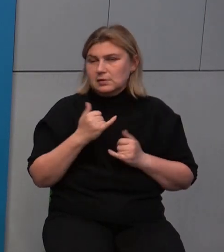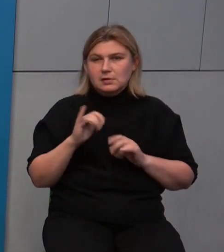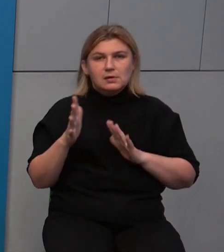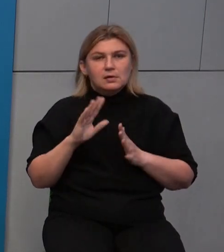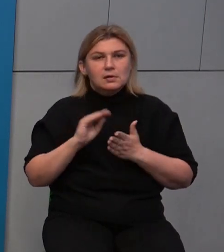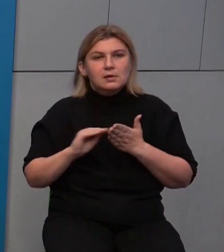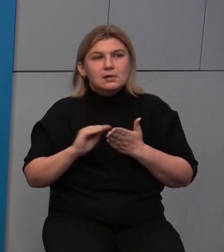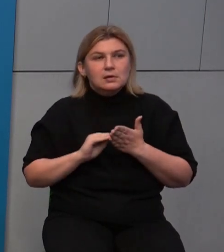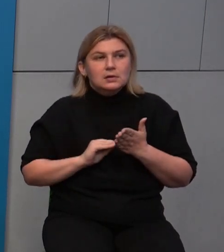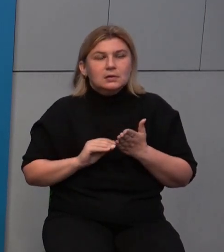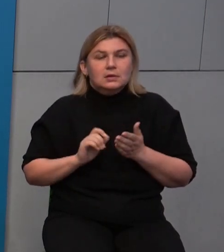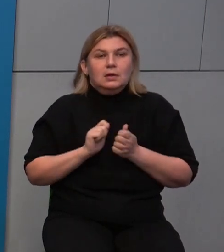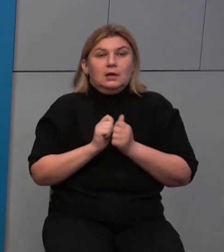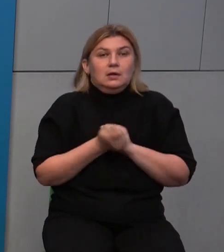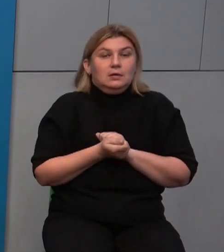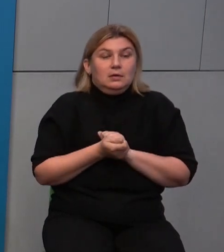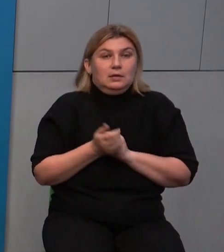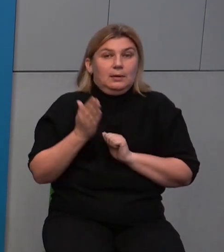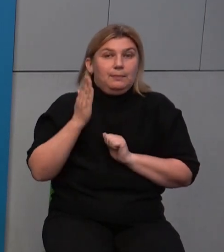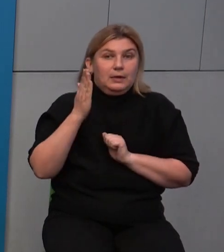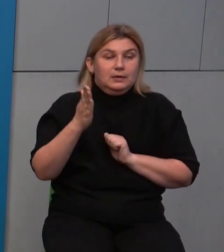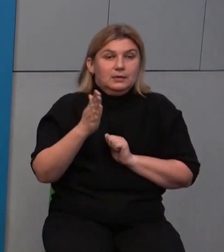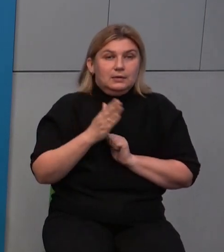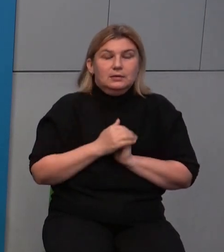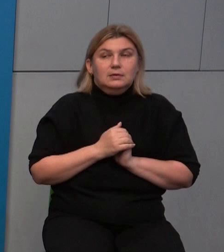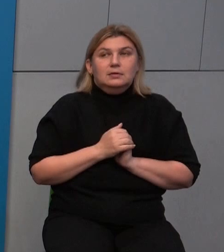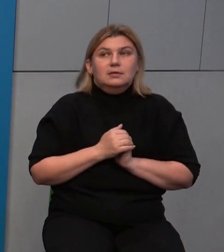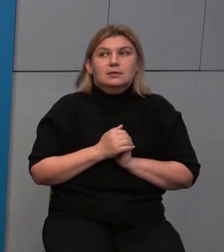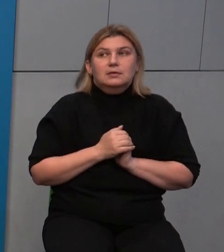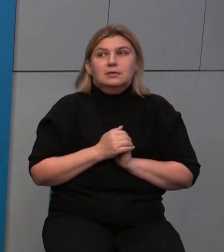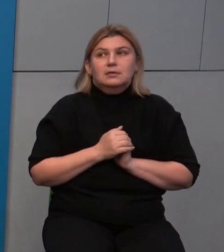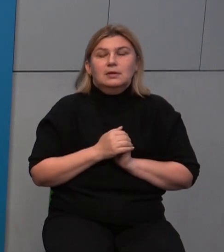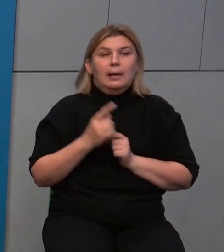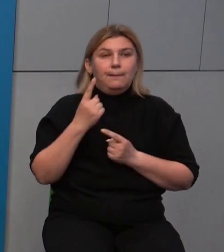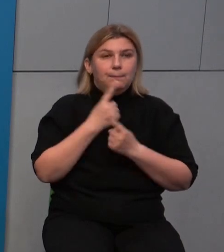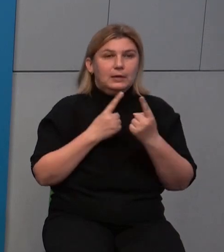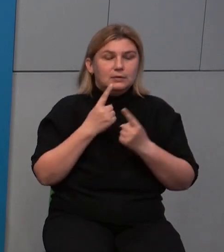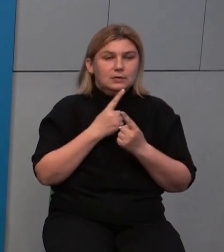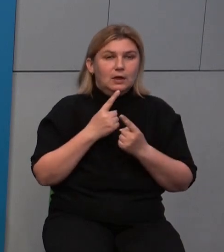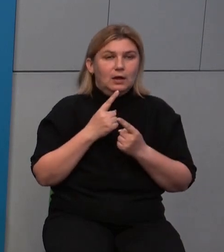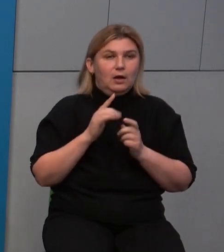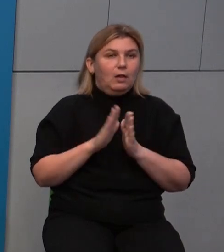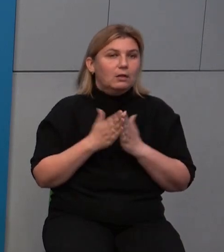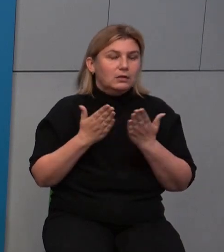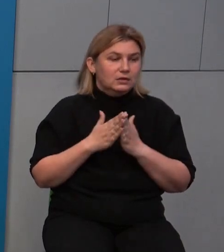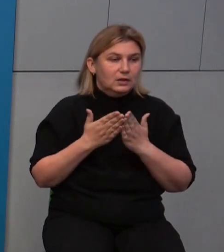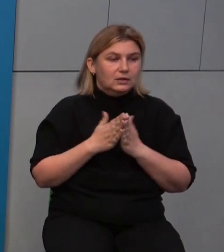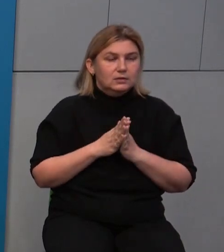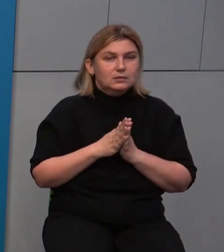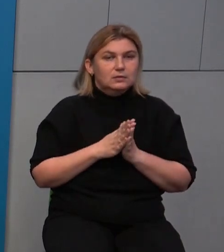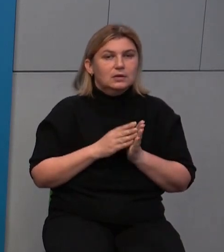i w ogóle jak zmienia się perspektywa myślenia o literaturze własnego kraju,